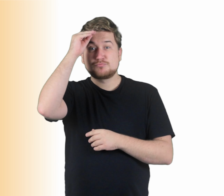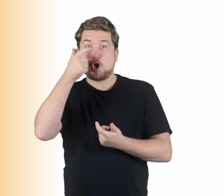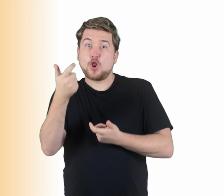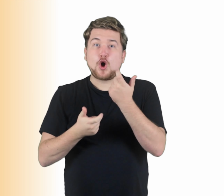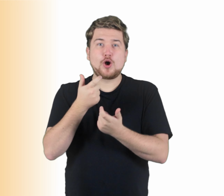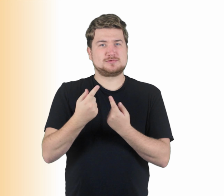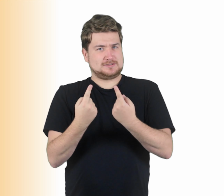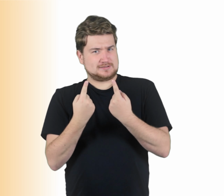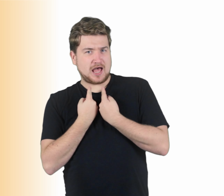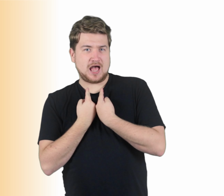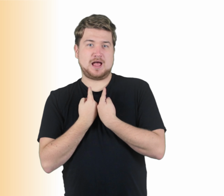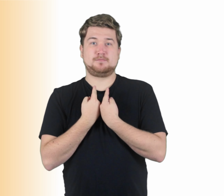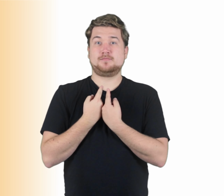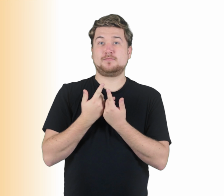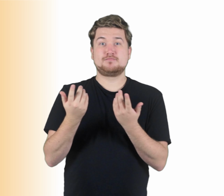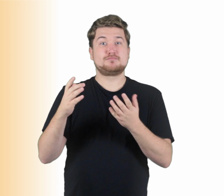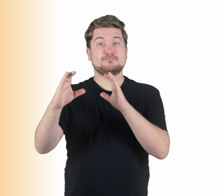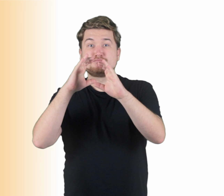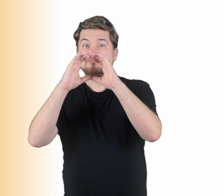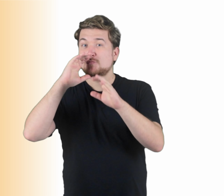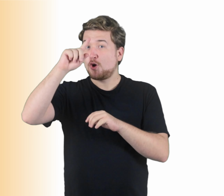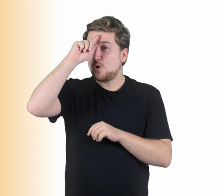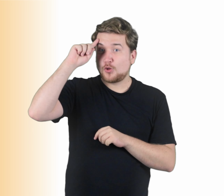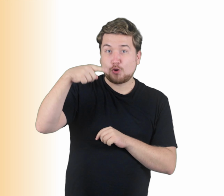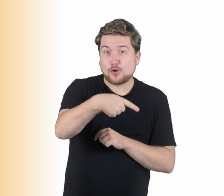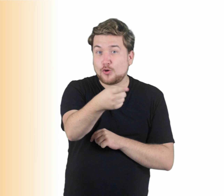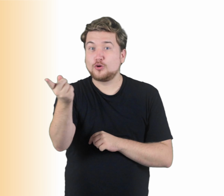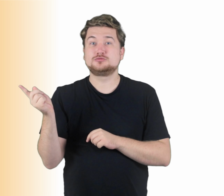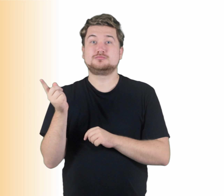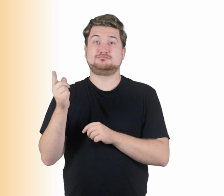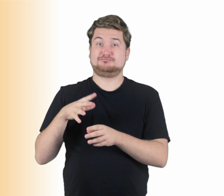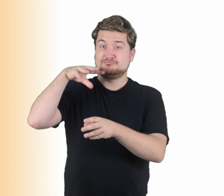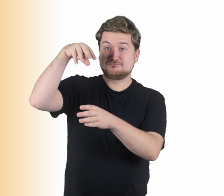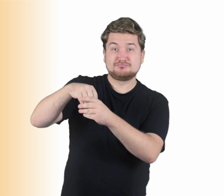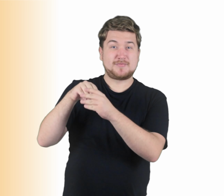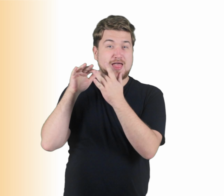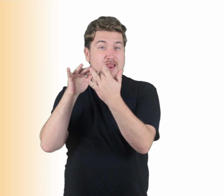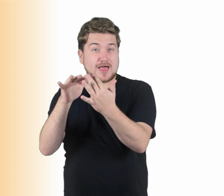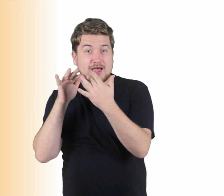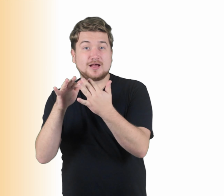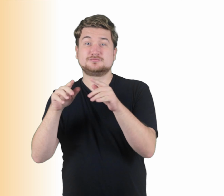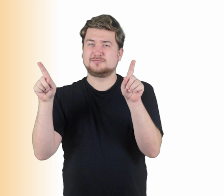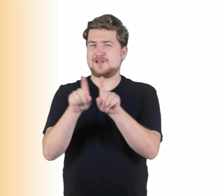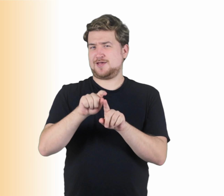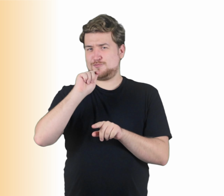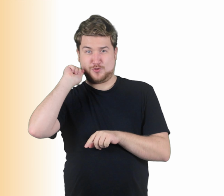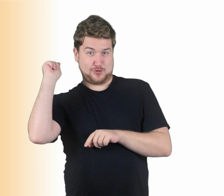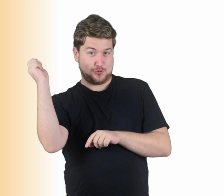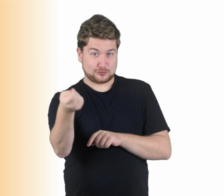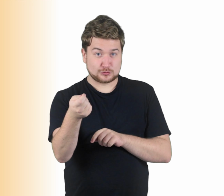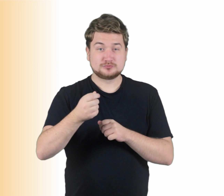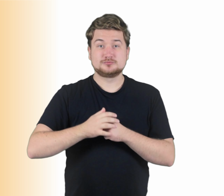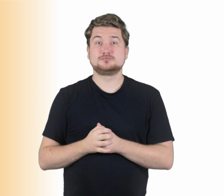osiągania samodzielności, komunikowania się z ludźmi, bycia w relacjach czy podróżowania.